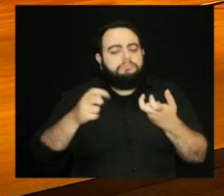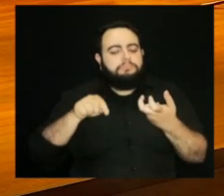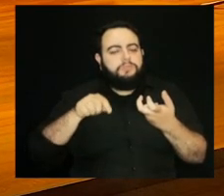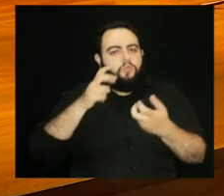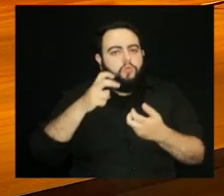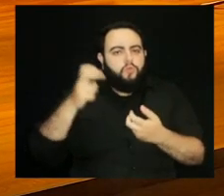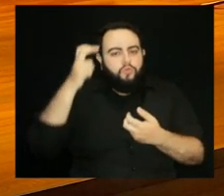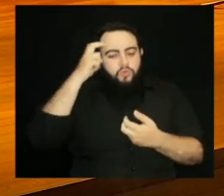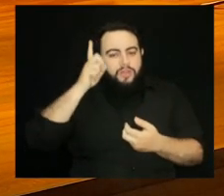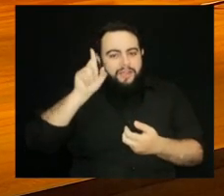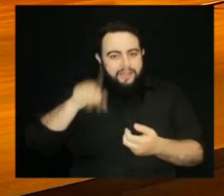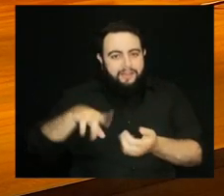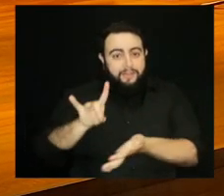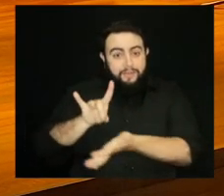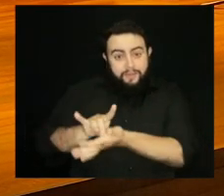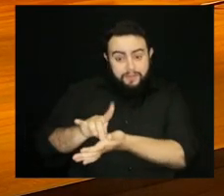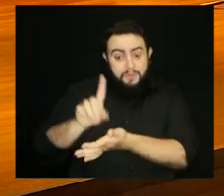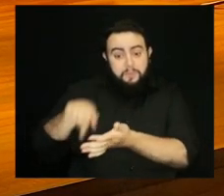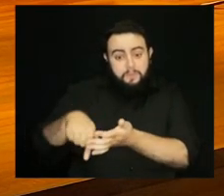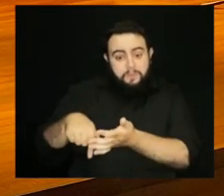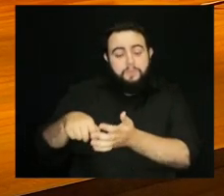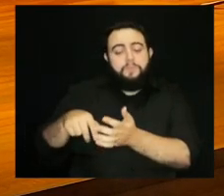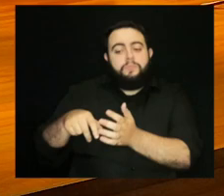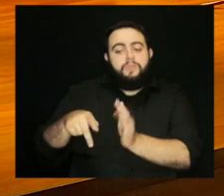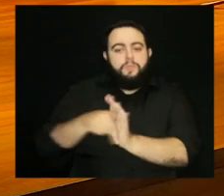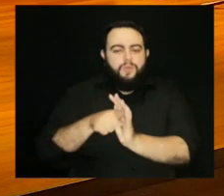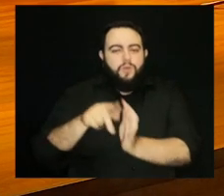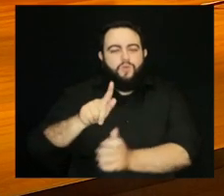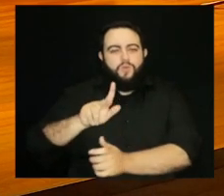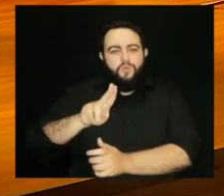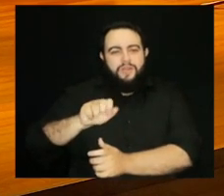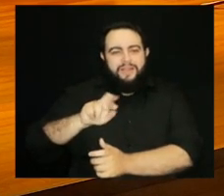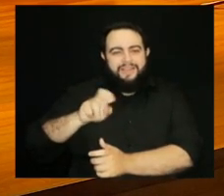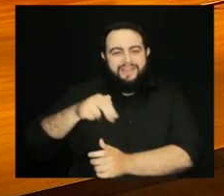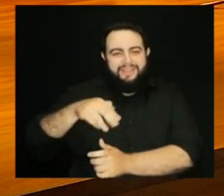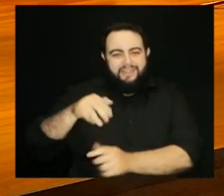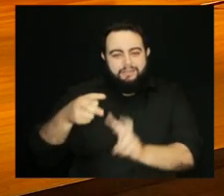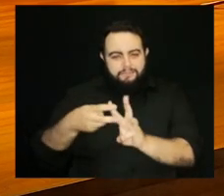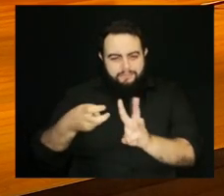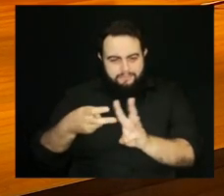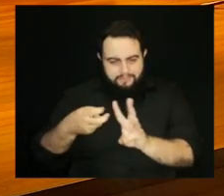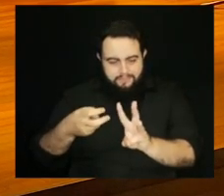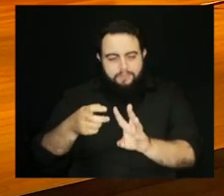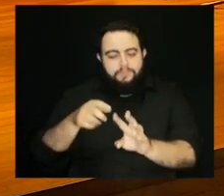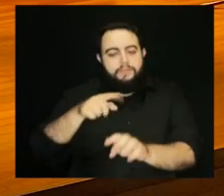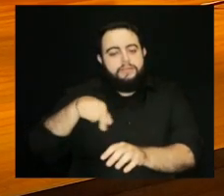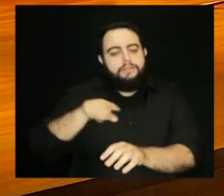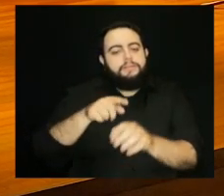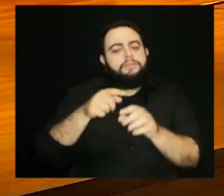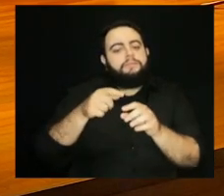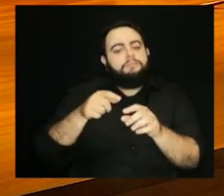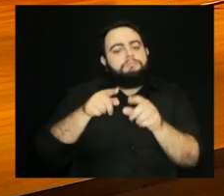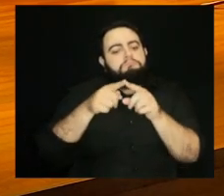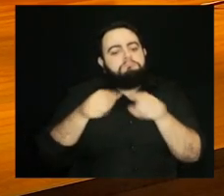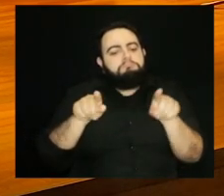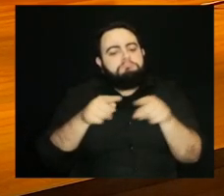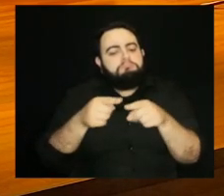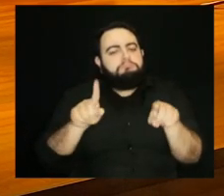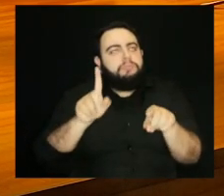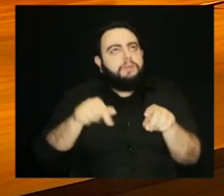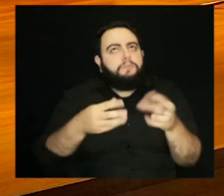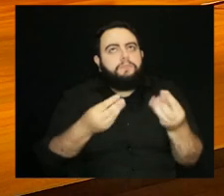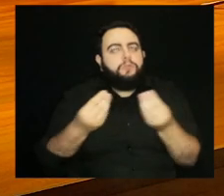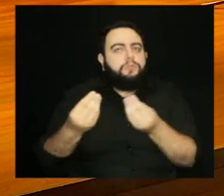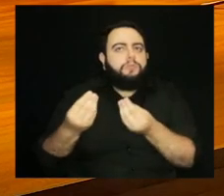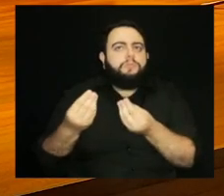verdade um grande ramo Guarani musical e essas melodias que